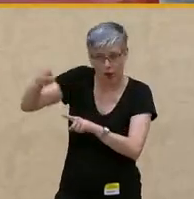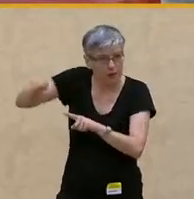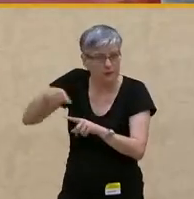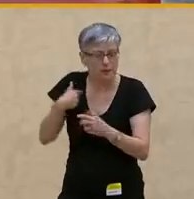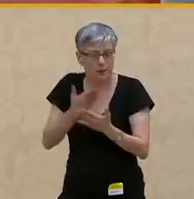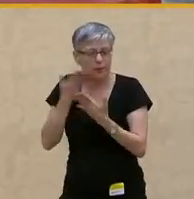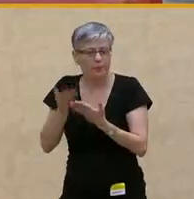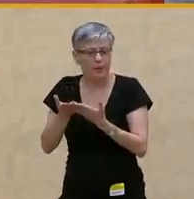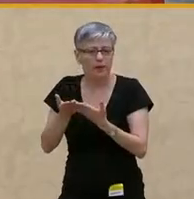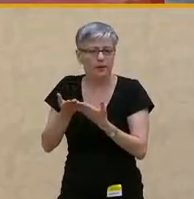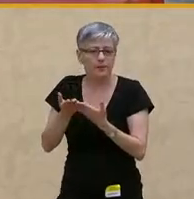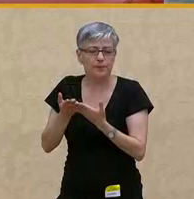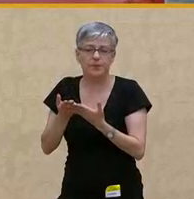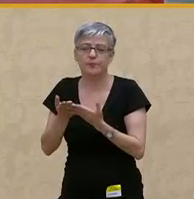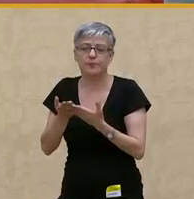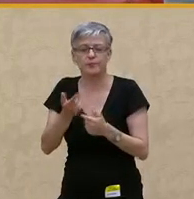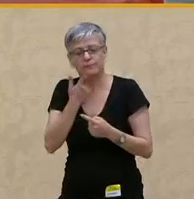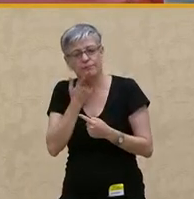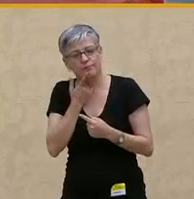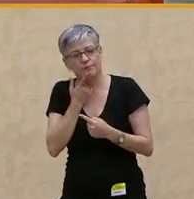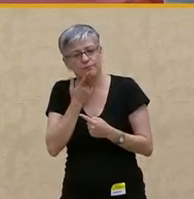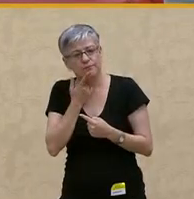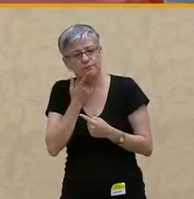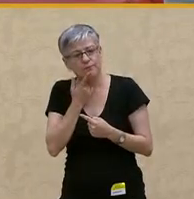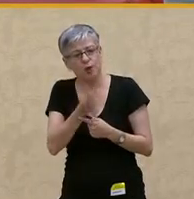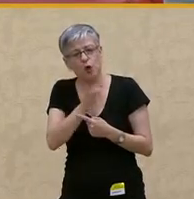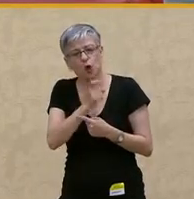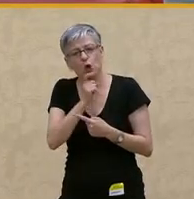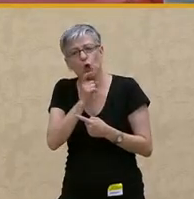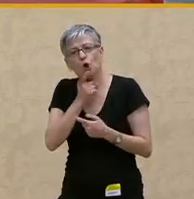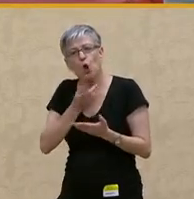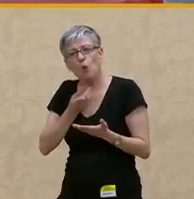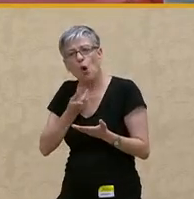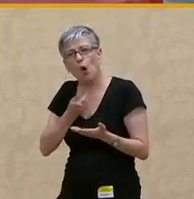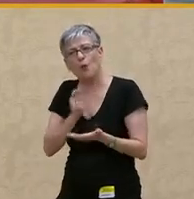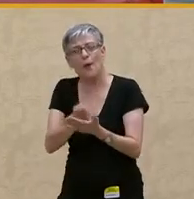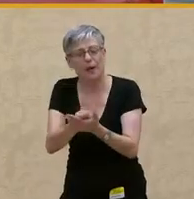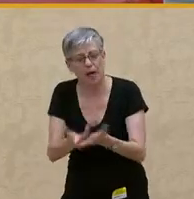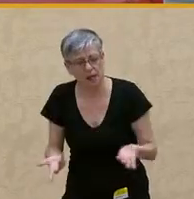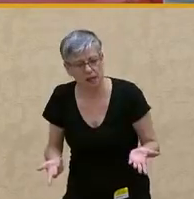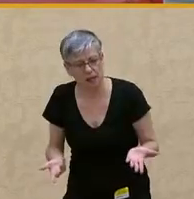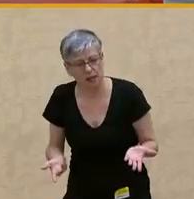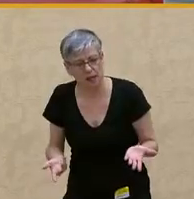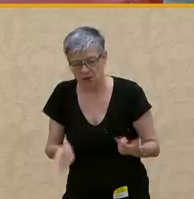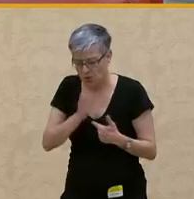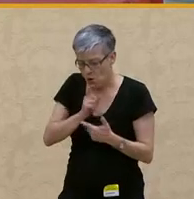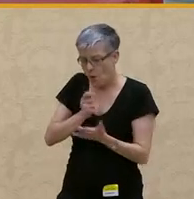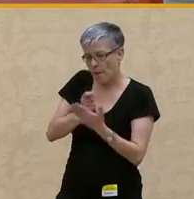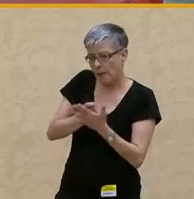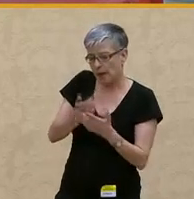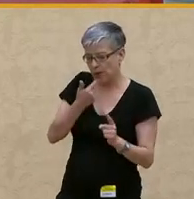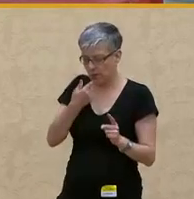o como asociaciones múltiples, sería cómo vamos a pagar todo esto. Se habla de diagnóstico precoz,